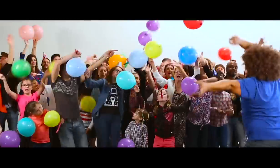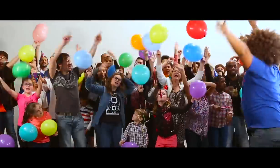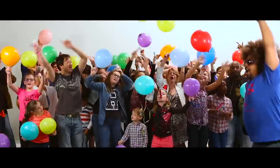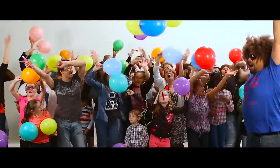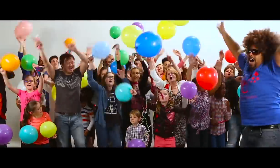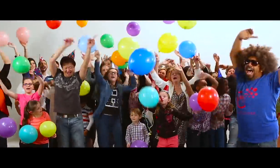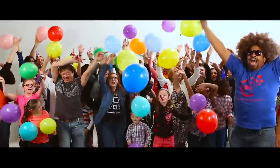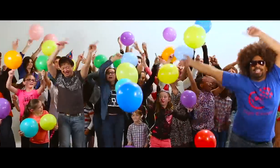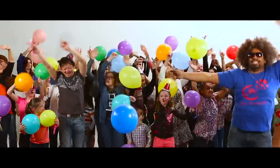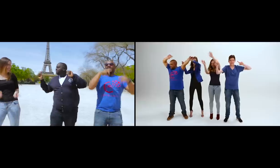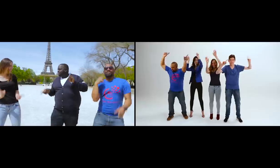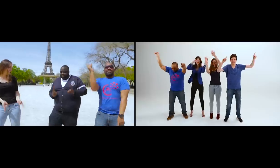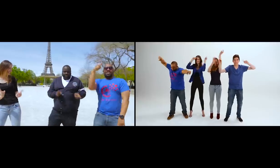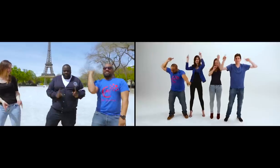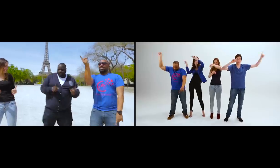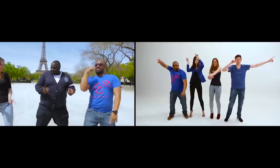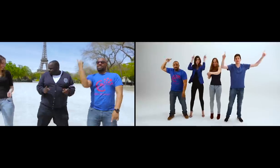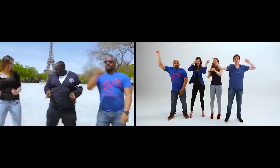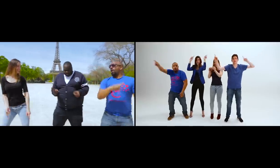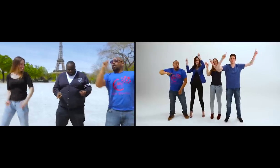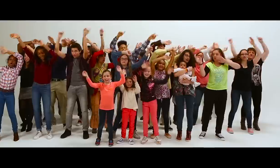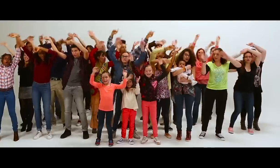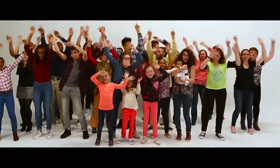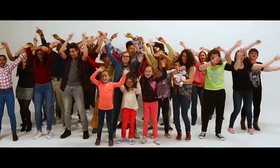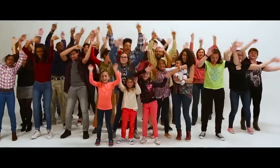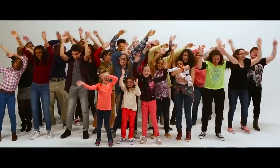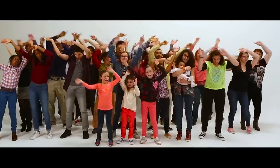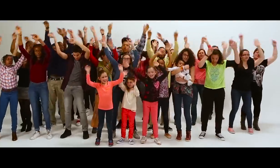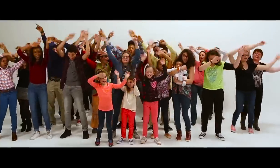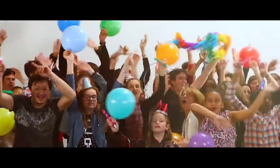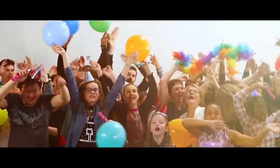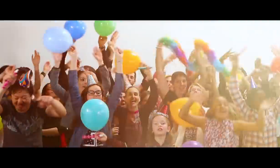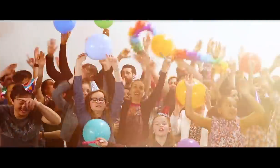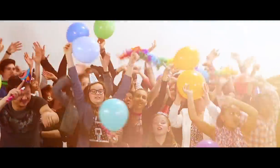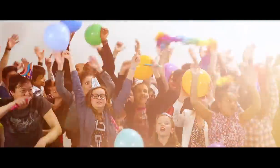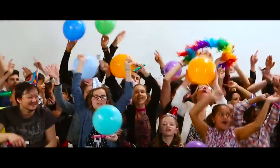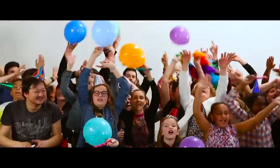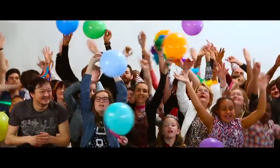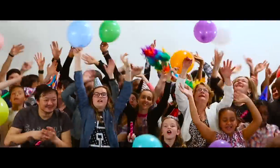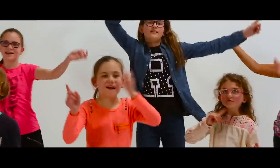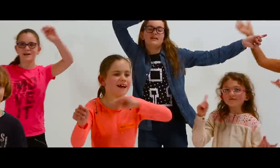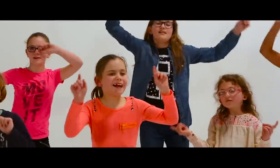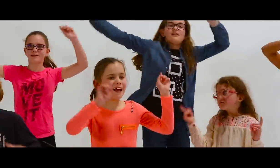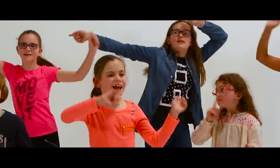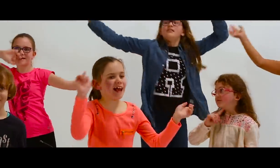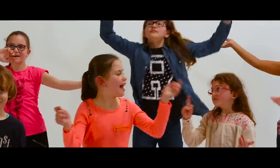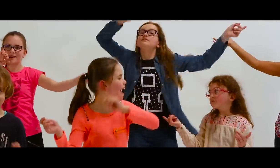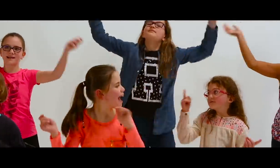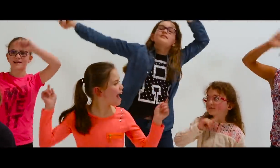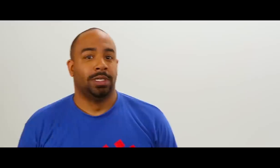ohé ohé !! Tout le monde !! tout le monde !! tout le monde !! ohé ohé !! encore une fois !! ohé ohé !!